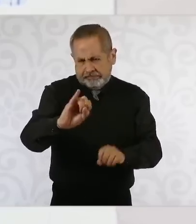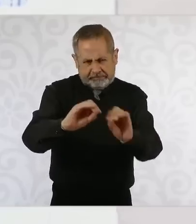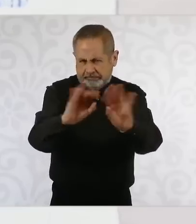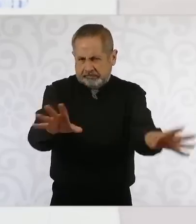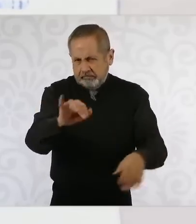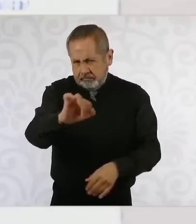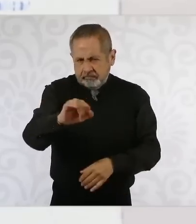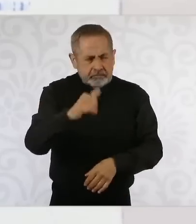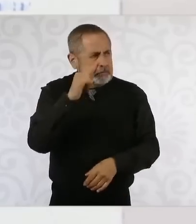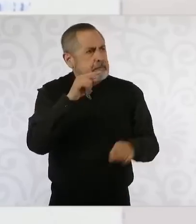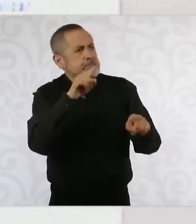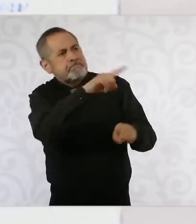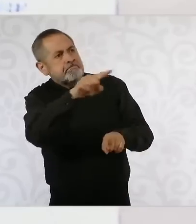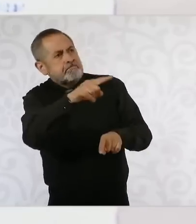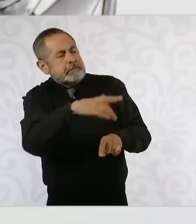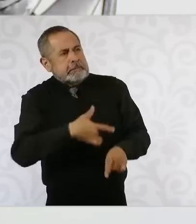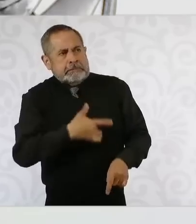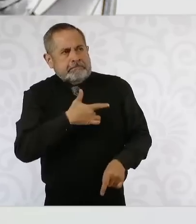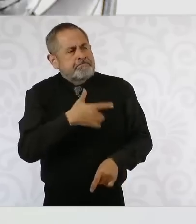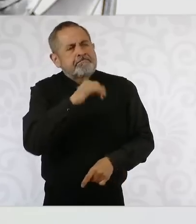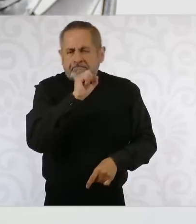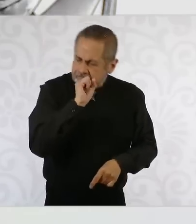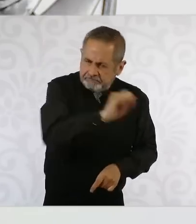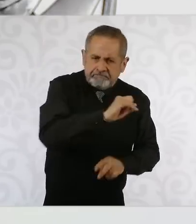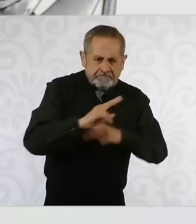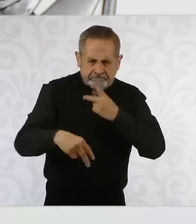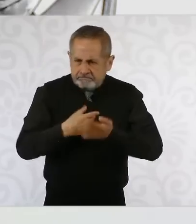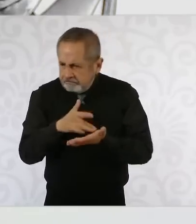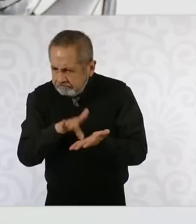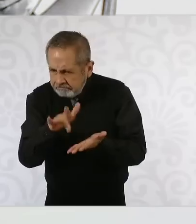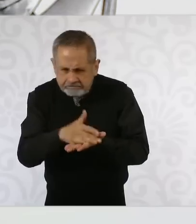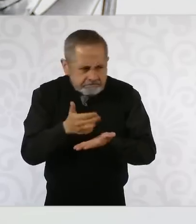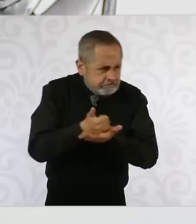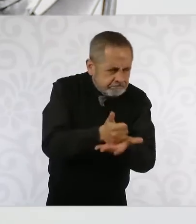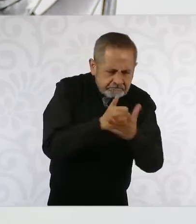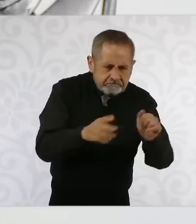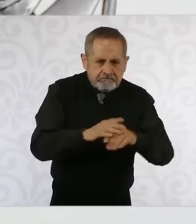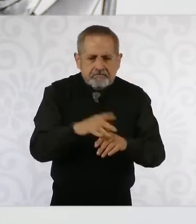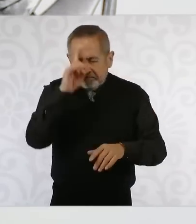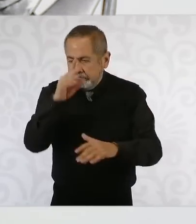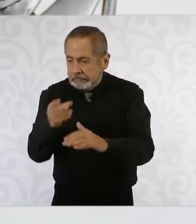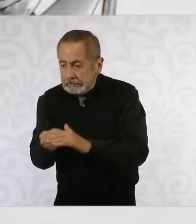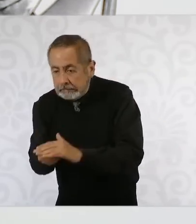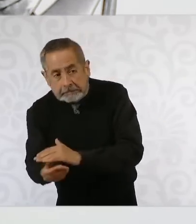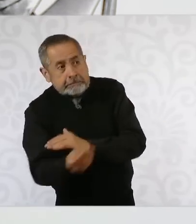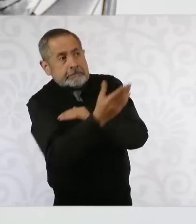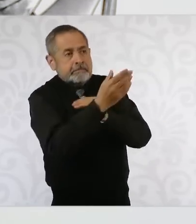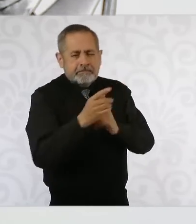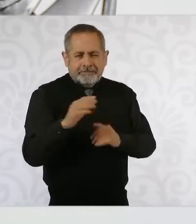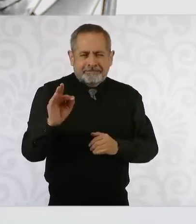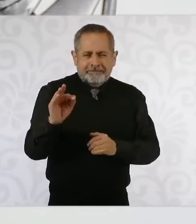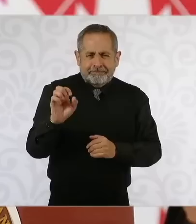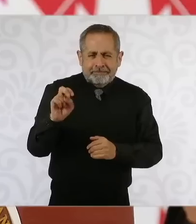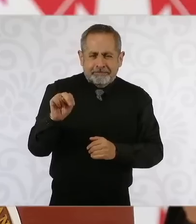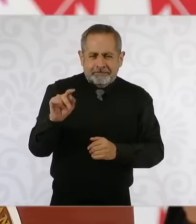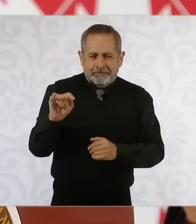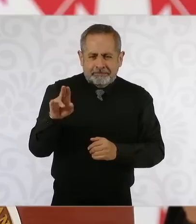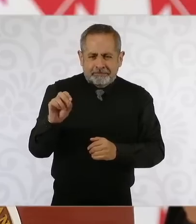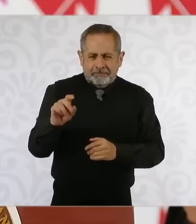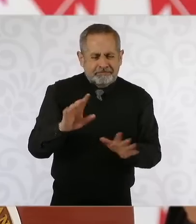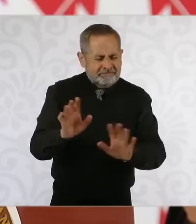siempre para evitar si hay tráfico de fentanilo hacia los Estados Unidos desde México y la venta